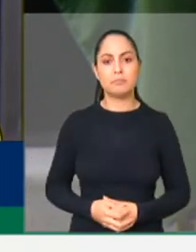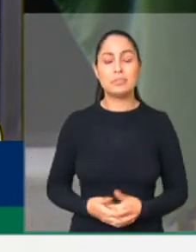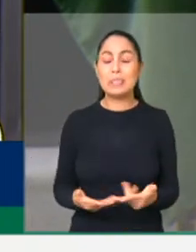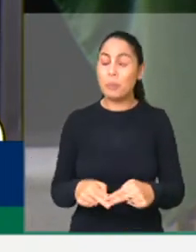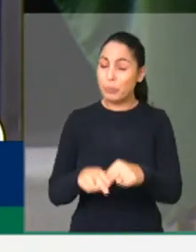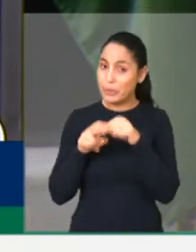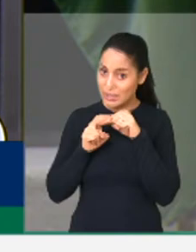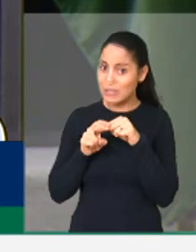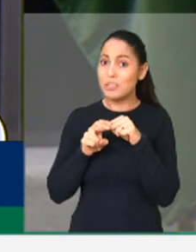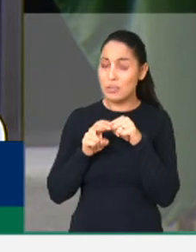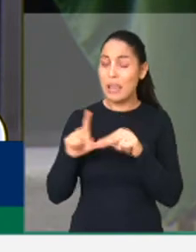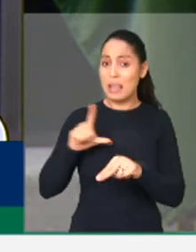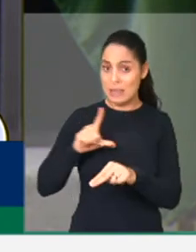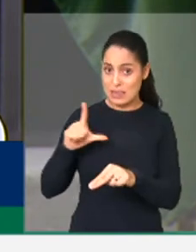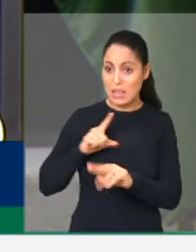QUITAÇÃO E RENEGOCIAÇÃO. DADA A DIFICULDADE DE